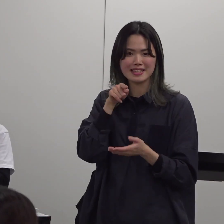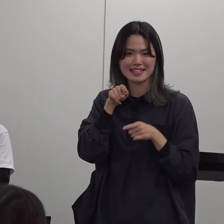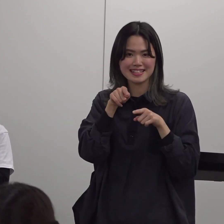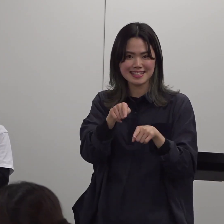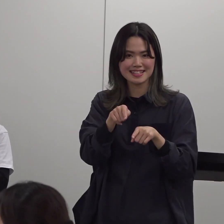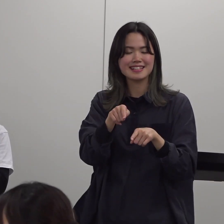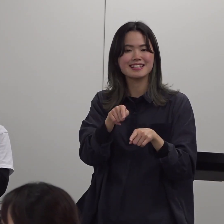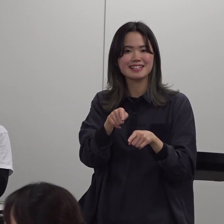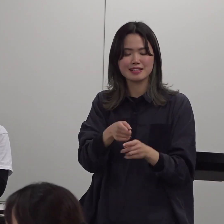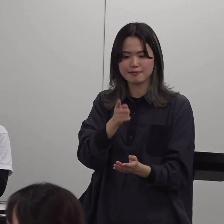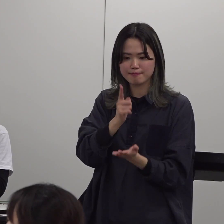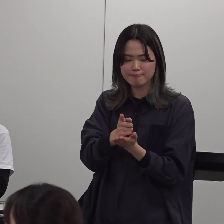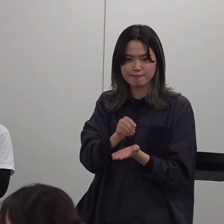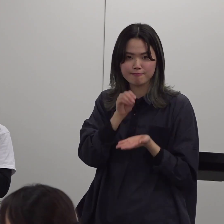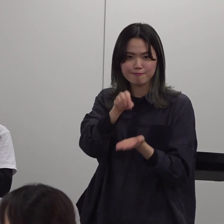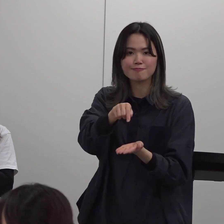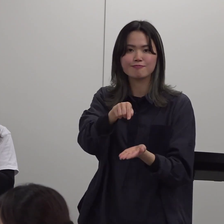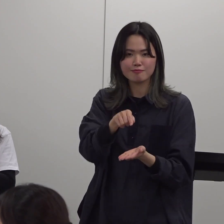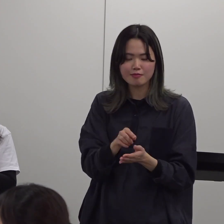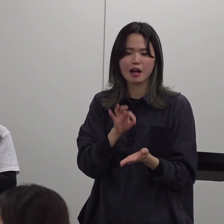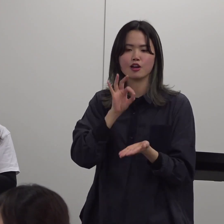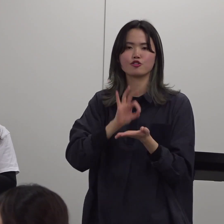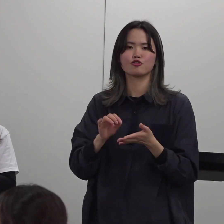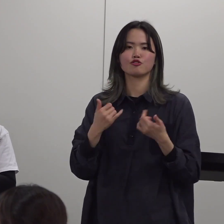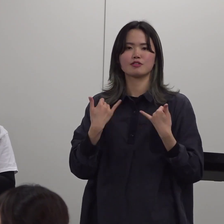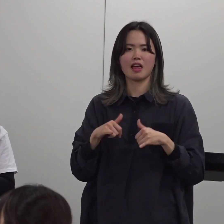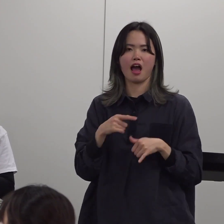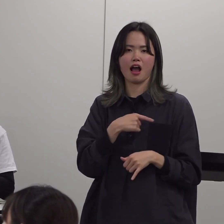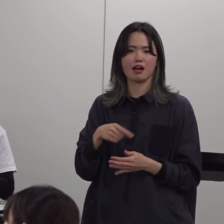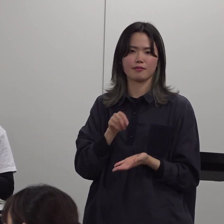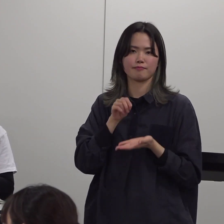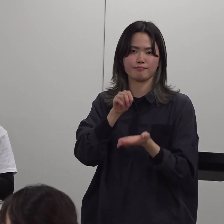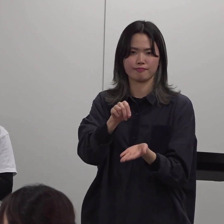なので犬にしたらお手伝いをお母さんがしてくれてるんだけど